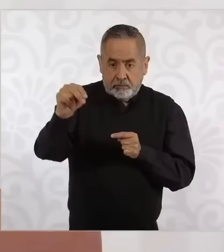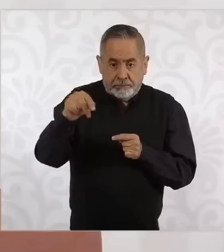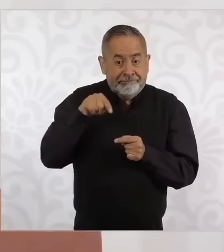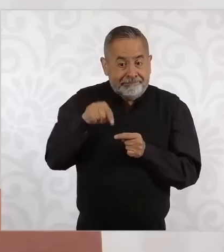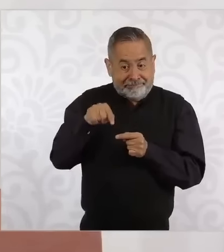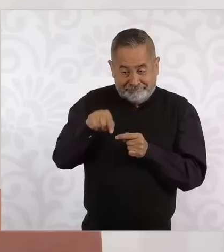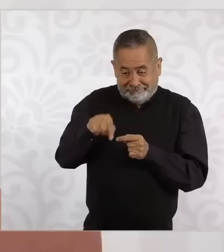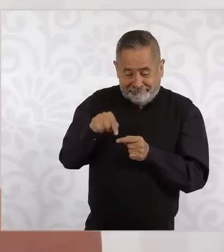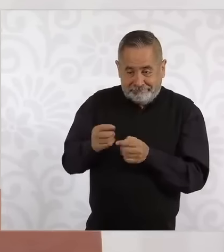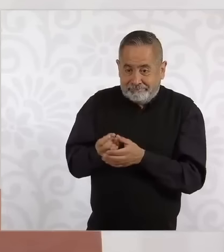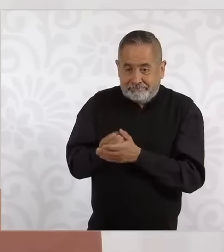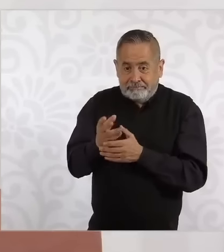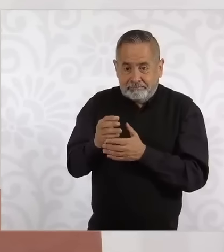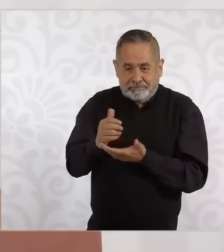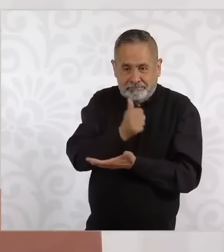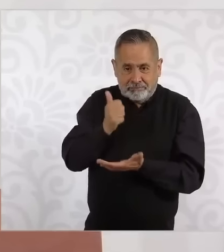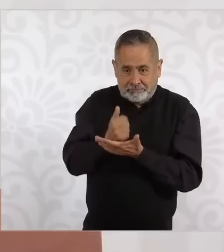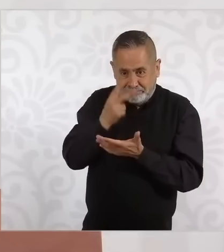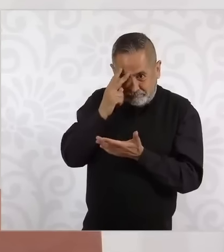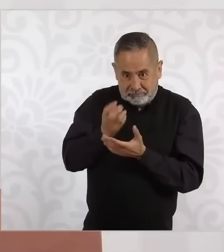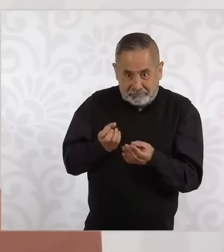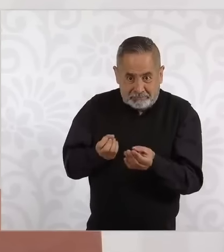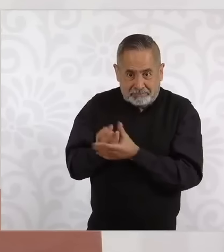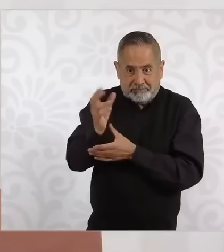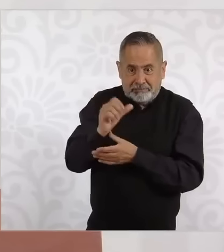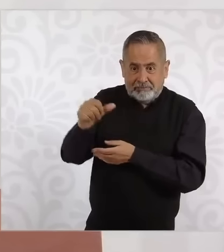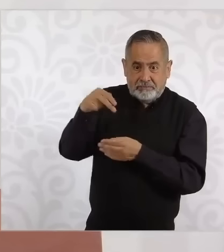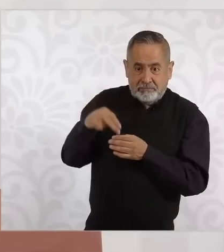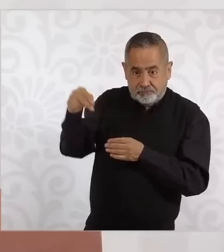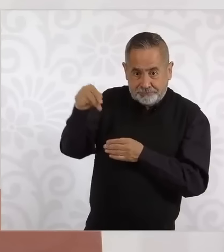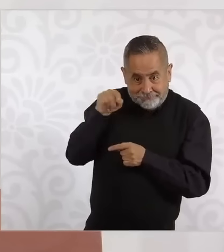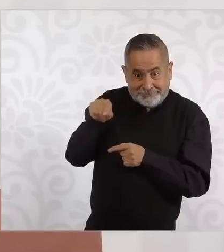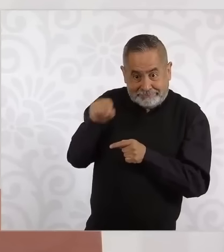principales de la zona metropolitana de la ciudad de México hacia el norte. Entonces, en pocas